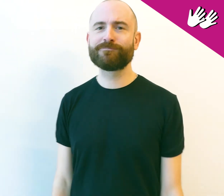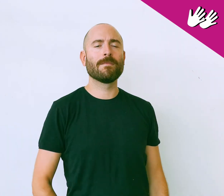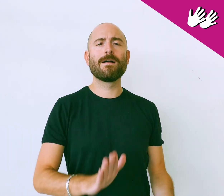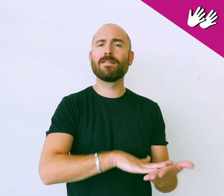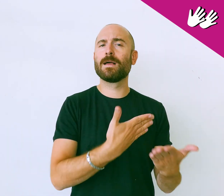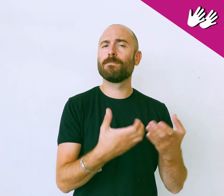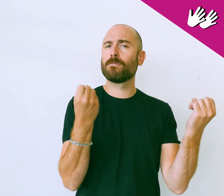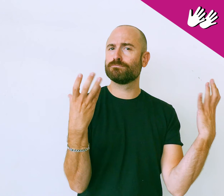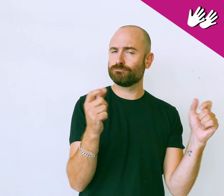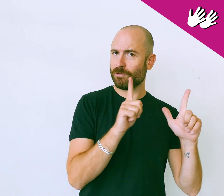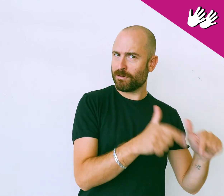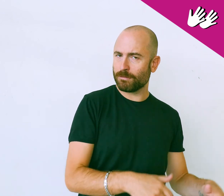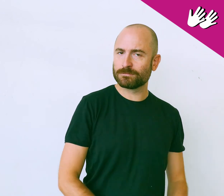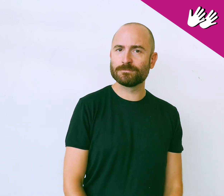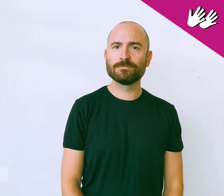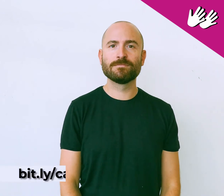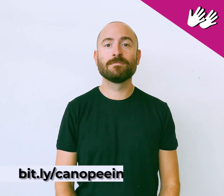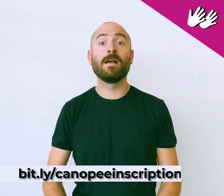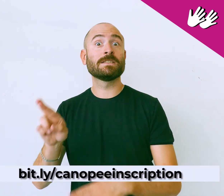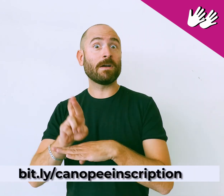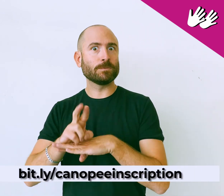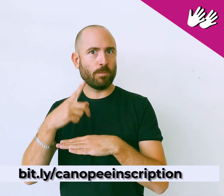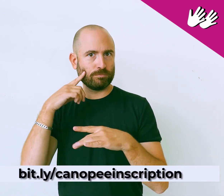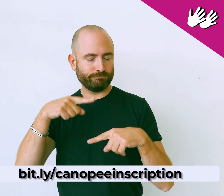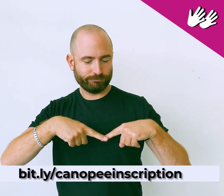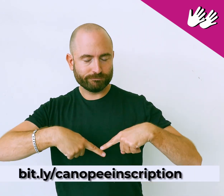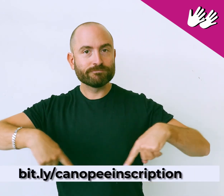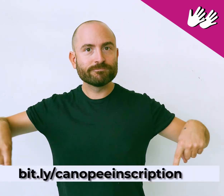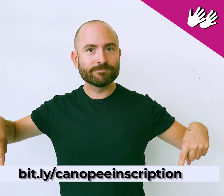Présence des interprètes LSF/FR. Sur réservation.